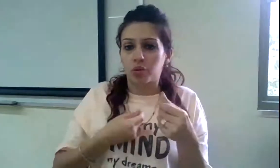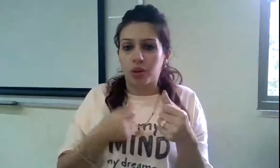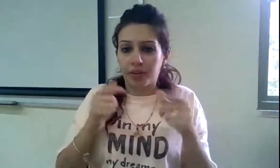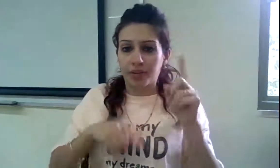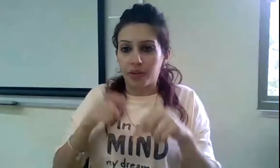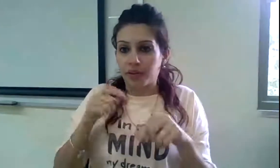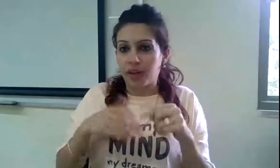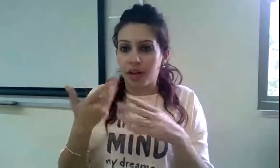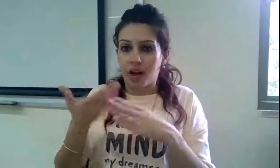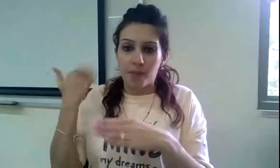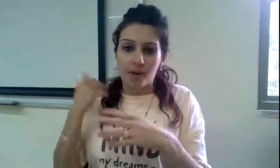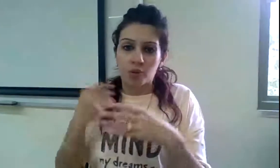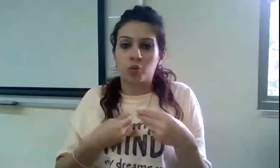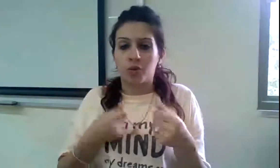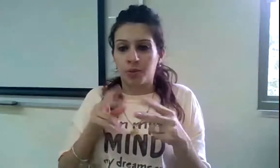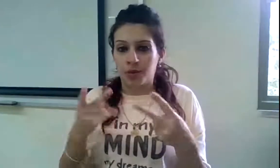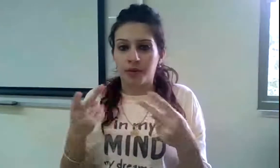لذلك وقبل البدء بهذا الموضوع الشيق